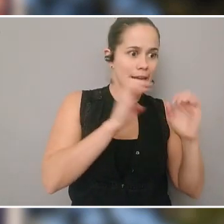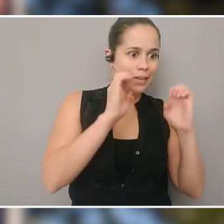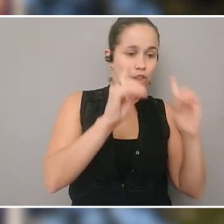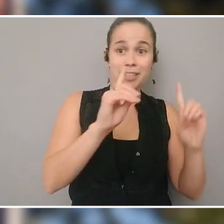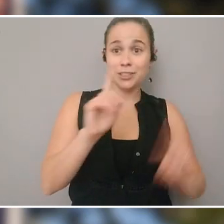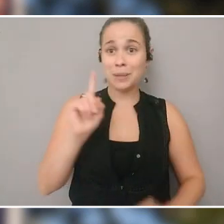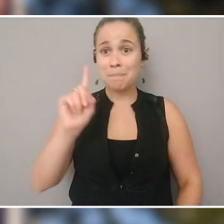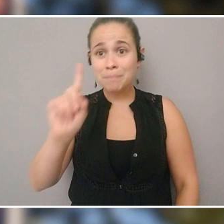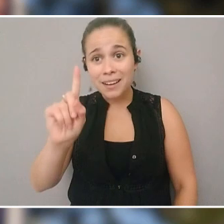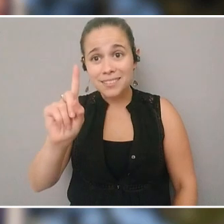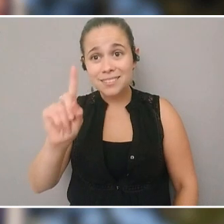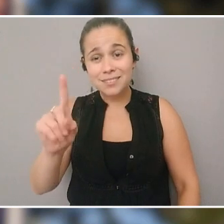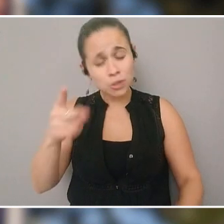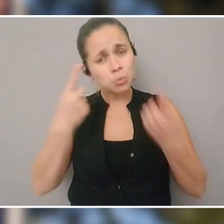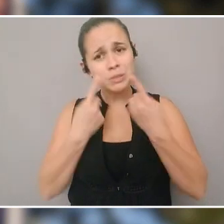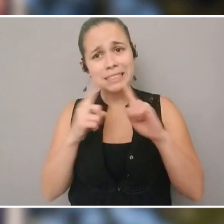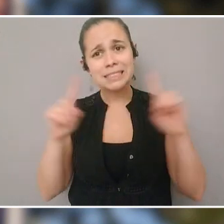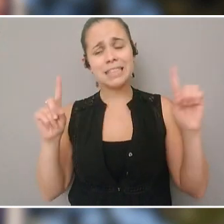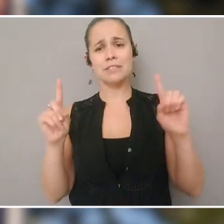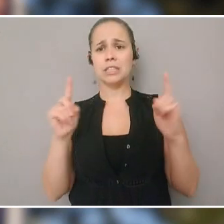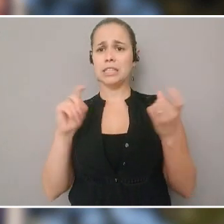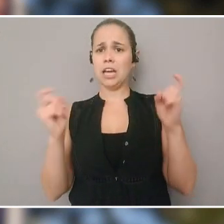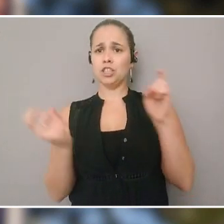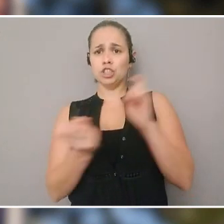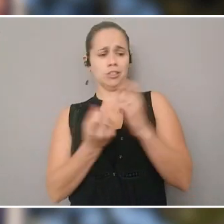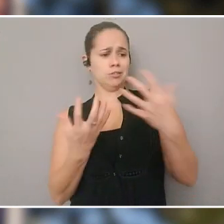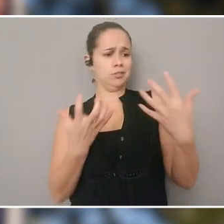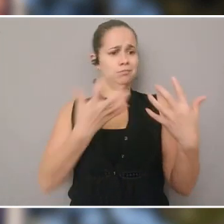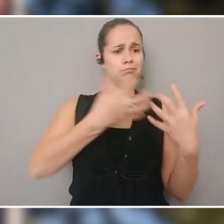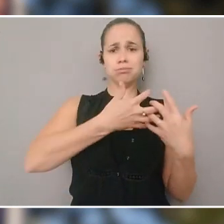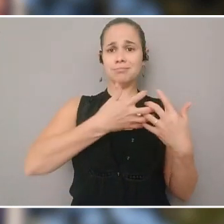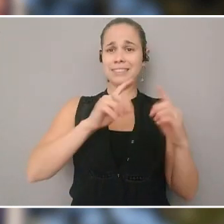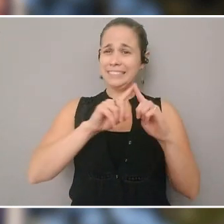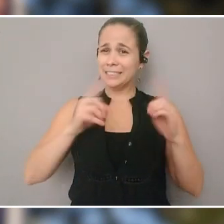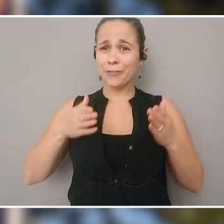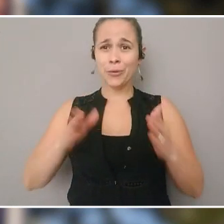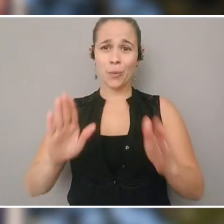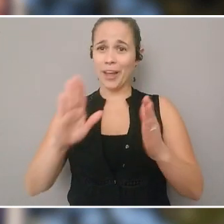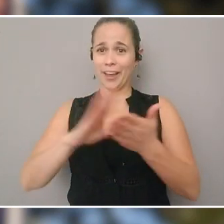ajustado con éxito a un ritmo